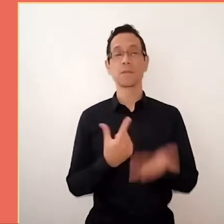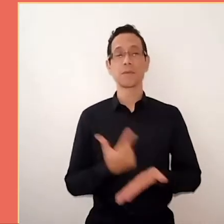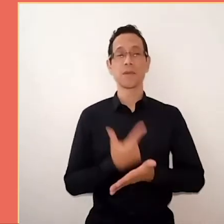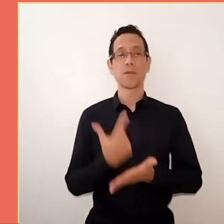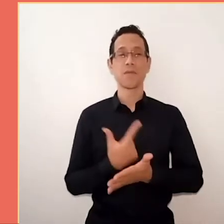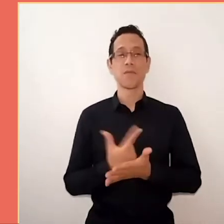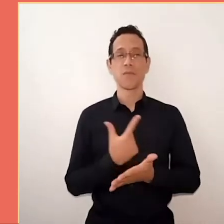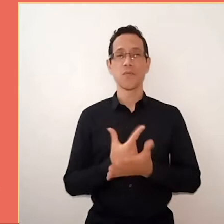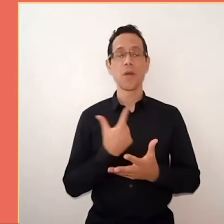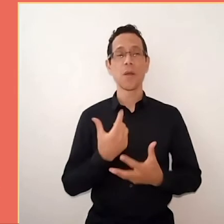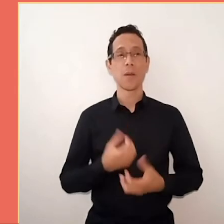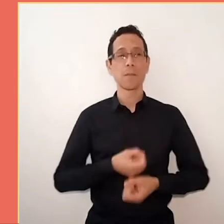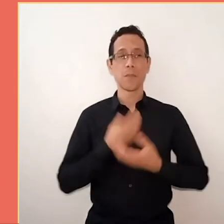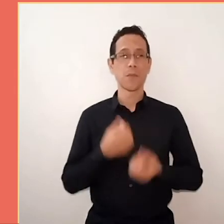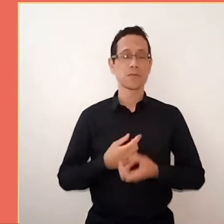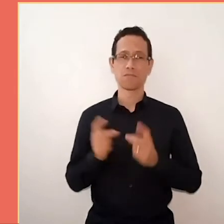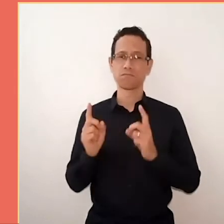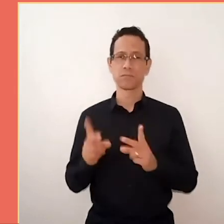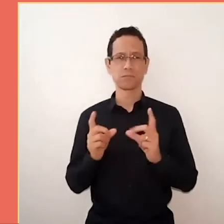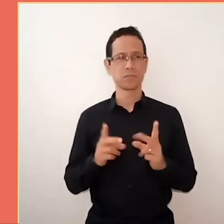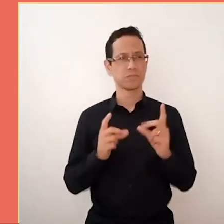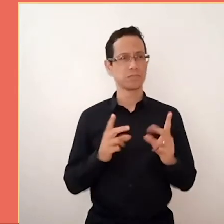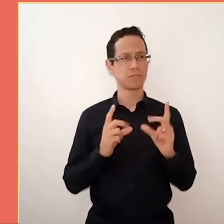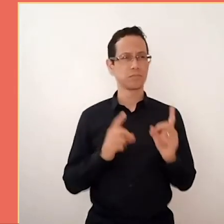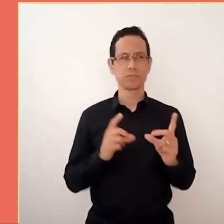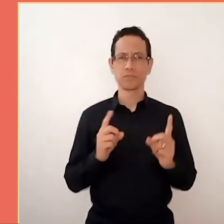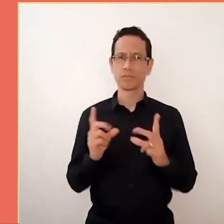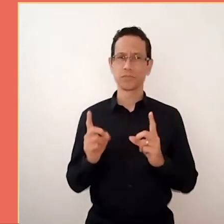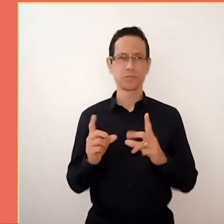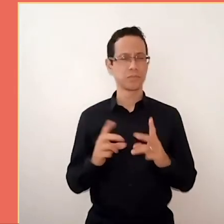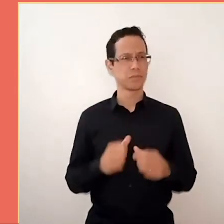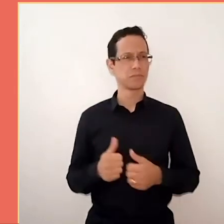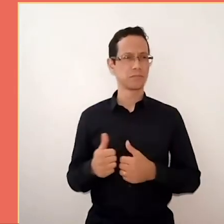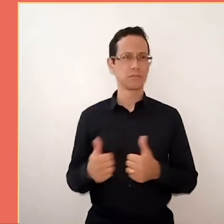vendem muito, mas muito, mas muito menos do que os outros.